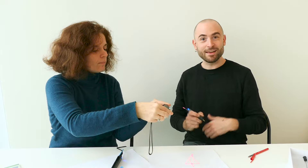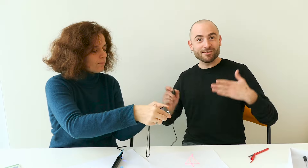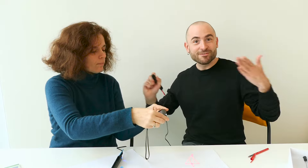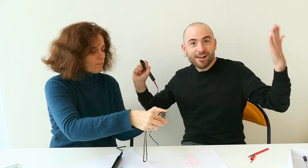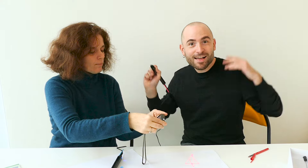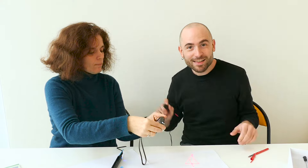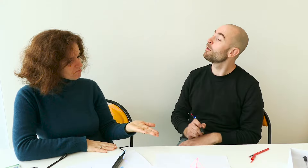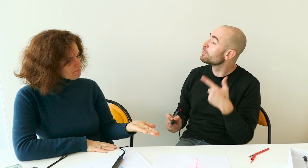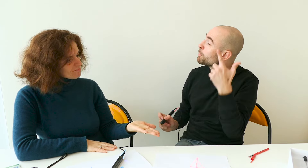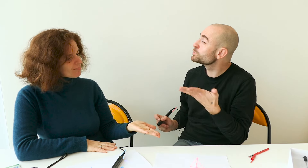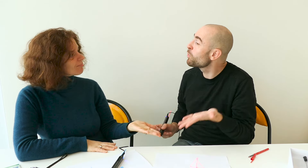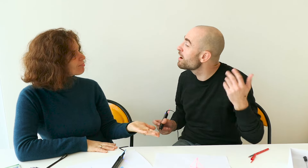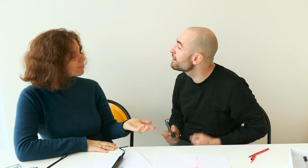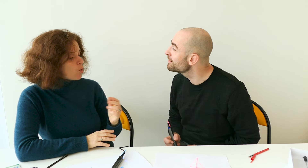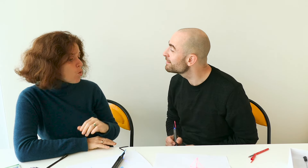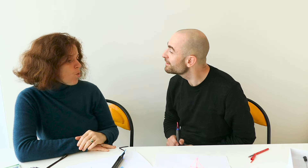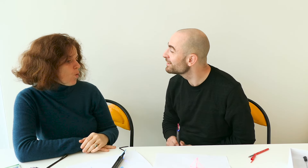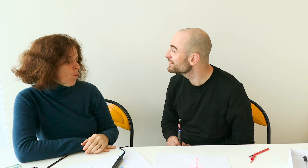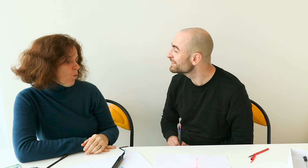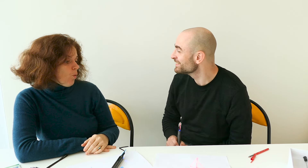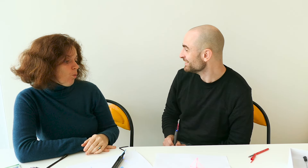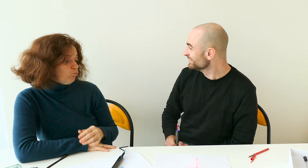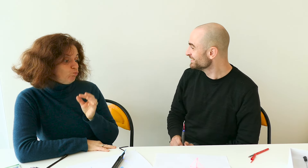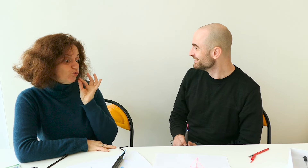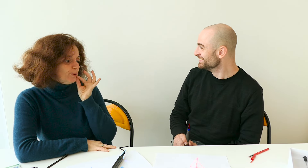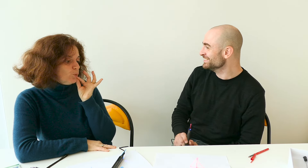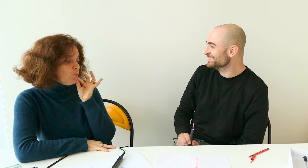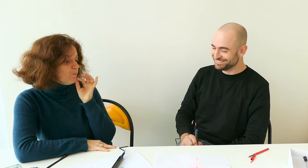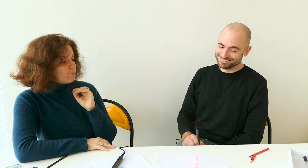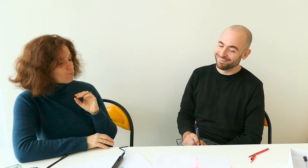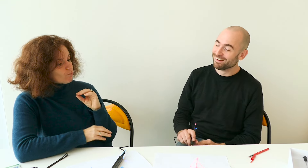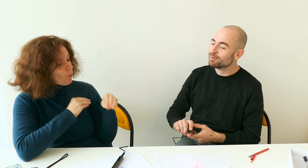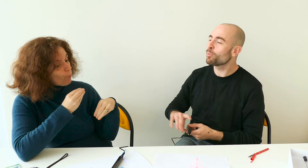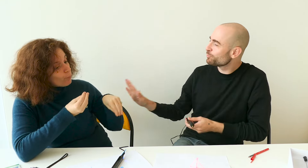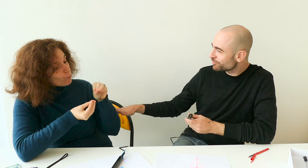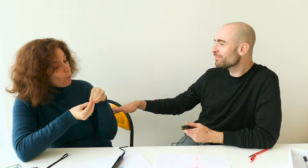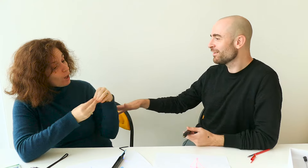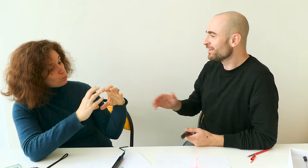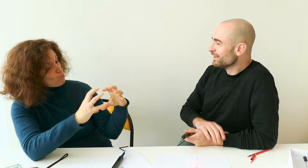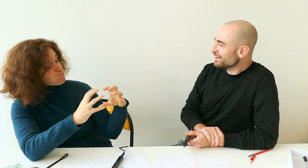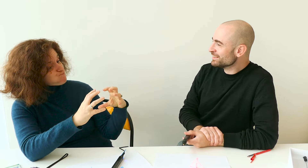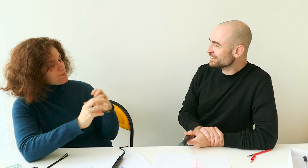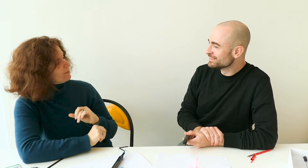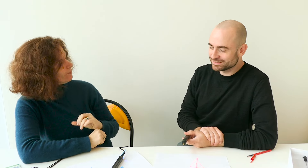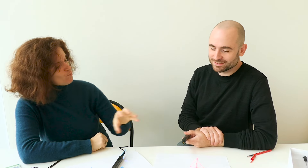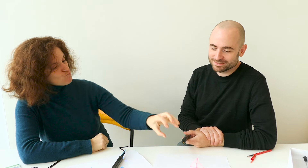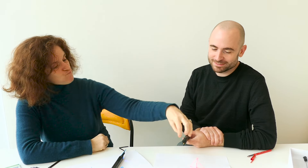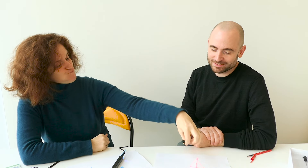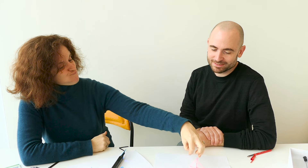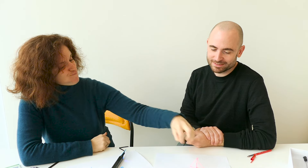Voilà ! Qu'est ce que tu en penses, là ? Hum, c'est mignon ! Et si tu ajoutais une grosse boule au dessus ?